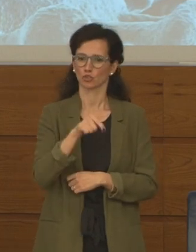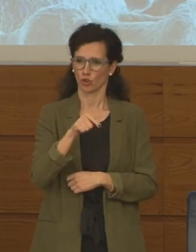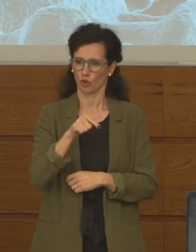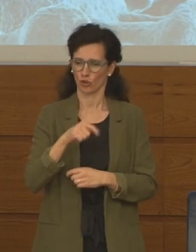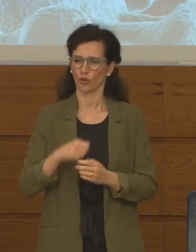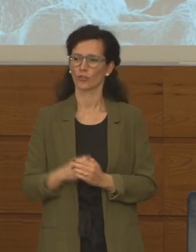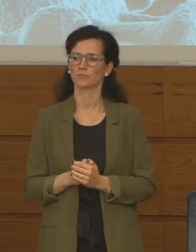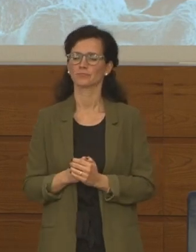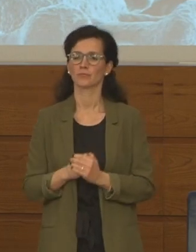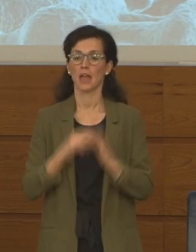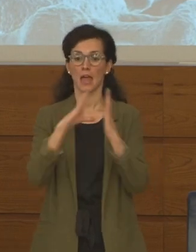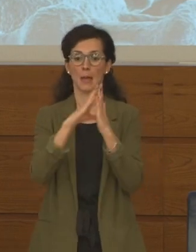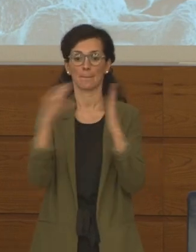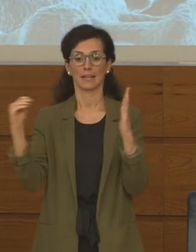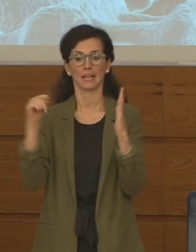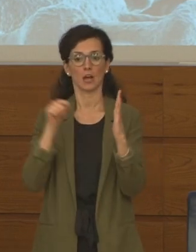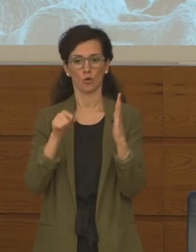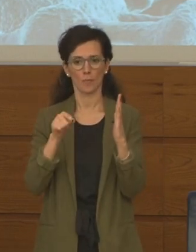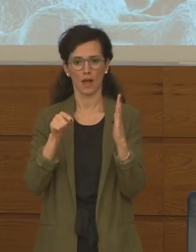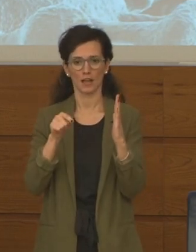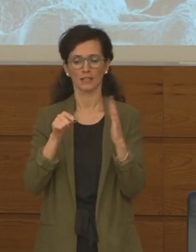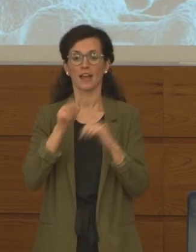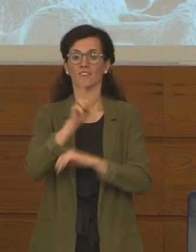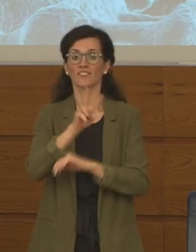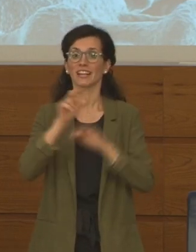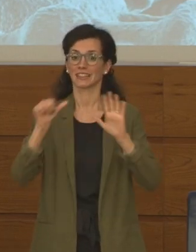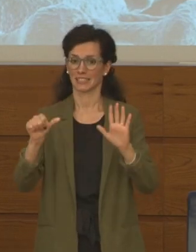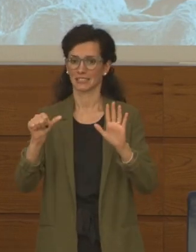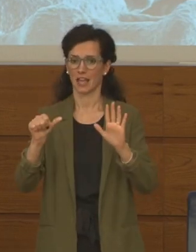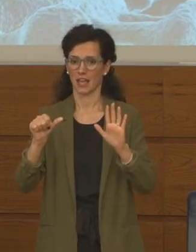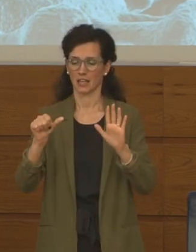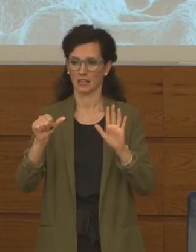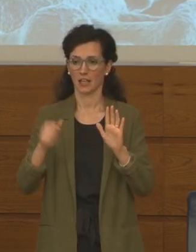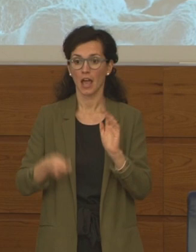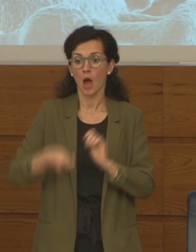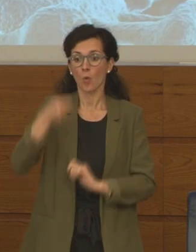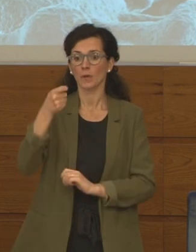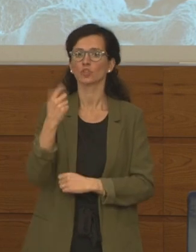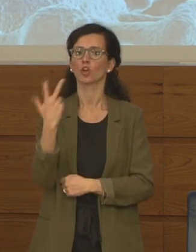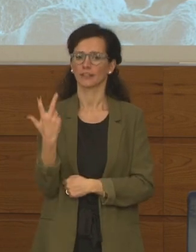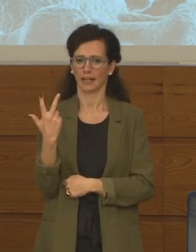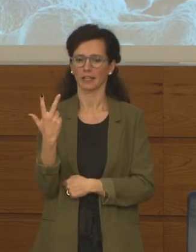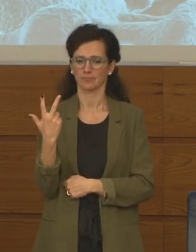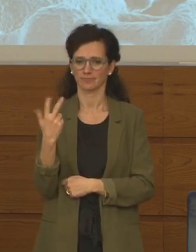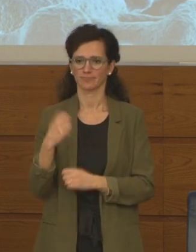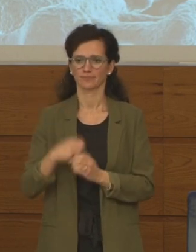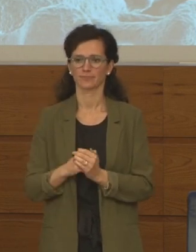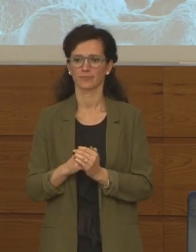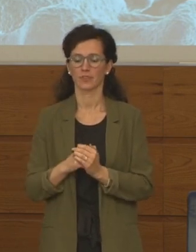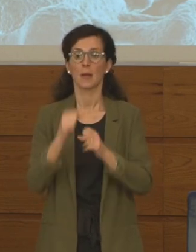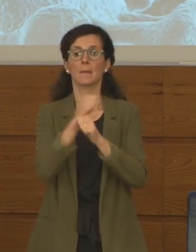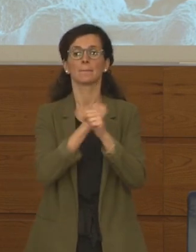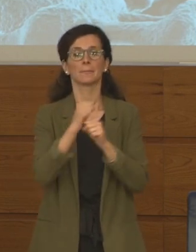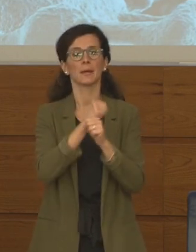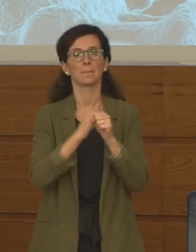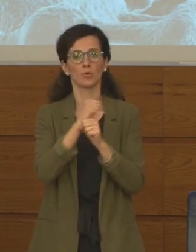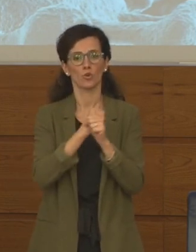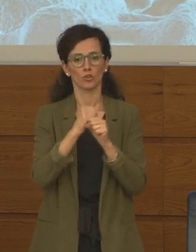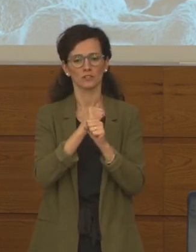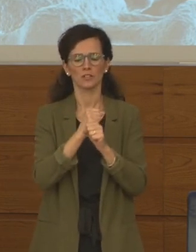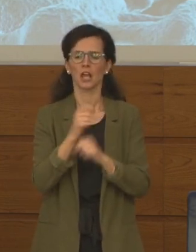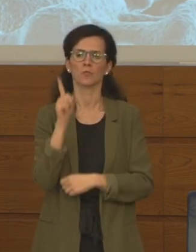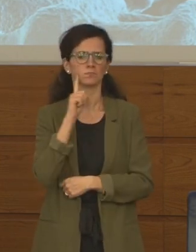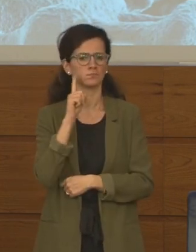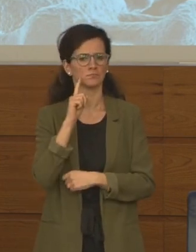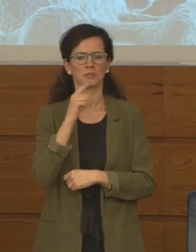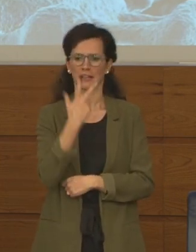In Emilia Romagna è 26 con un incremento di 3, in Piemonte sono sempre 3, nel Lazio